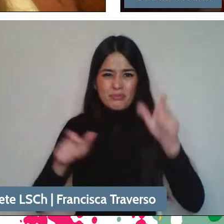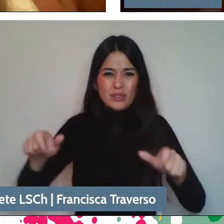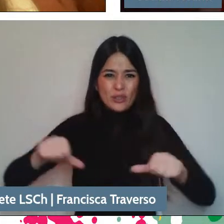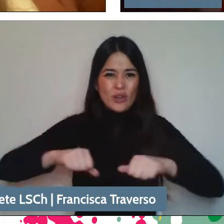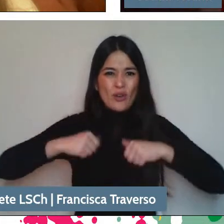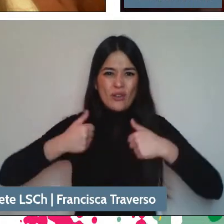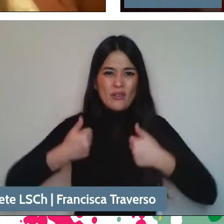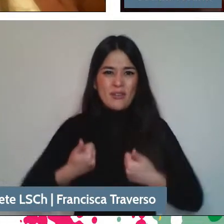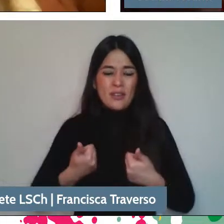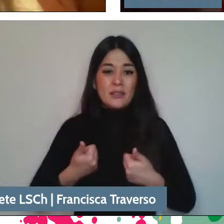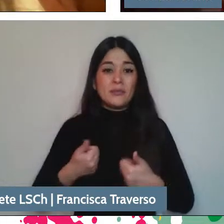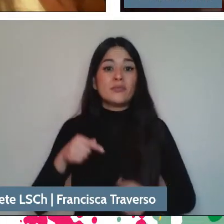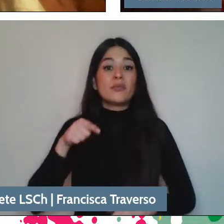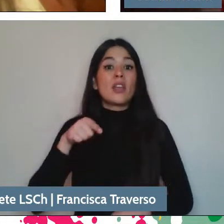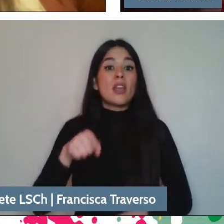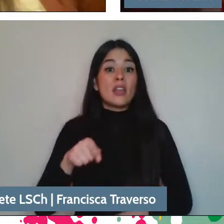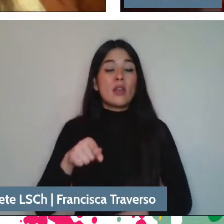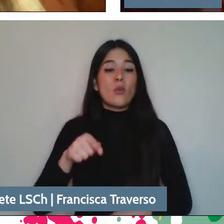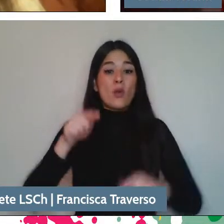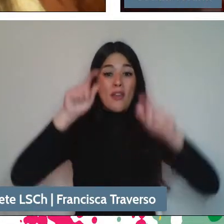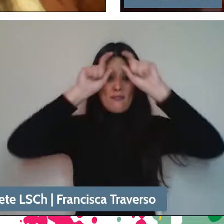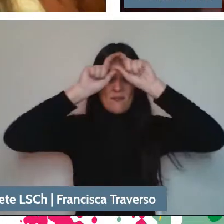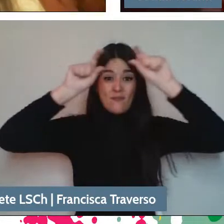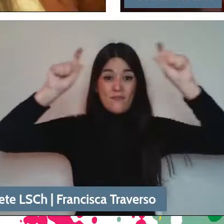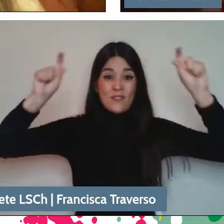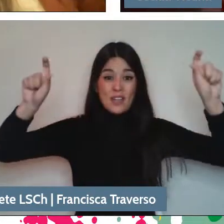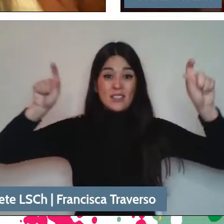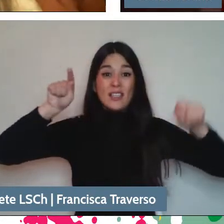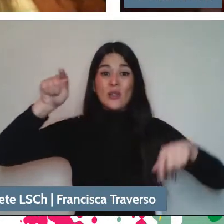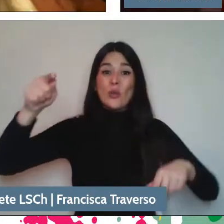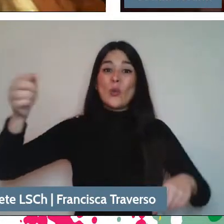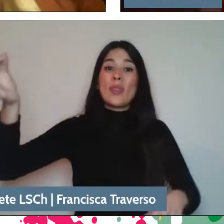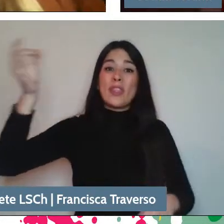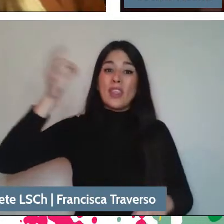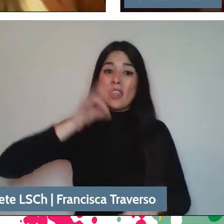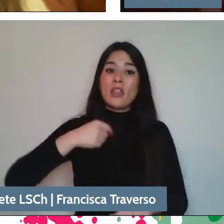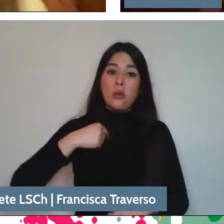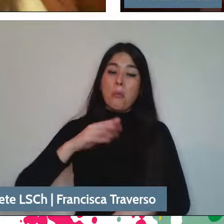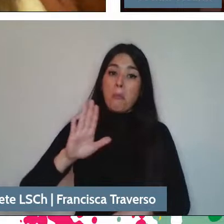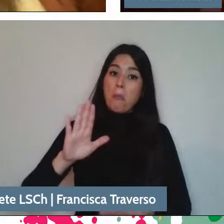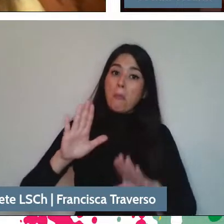Y ahí me viene una frase tuya, que tú ya la dijiste, y que a mí me llamó mucho la atención una vez que estábamos...